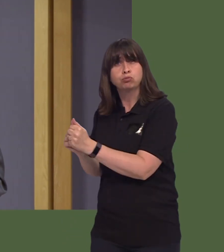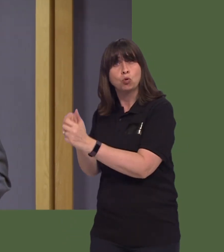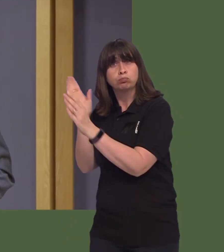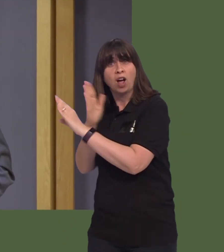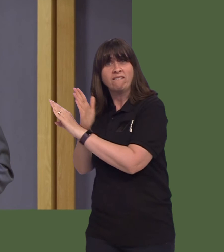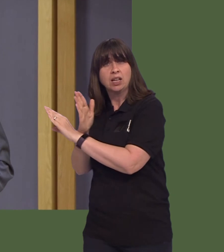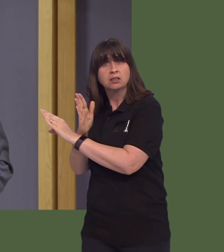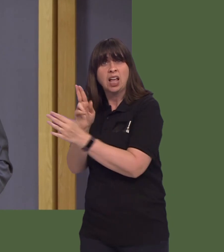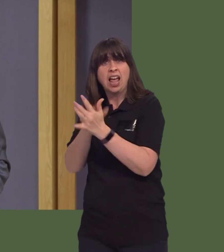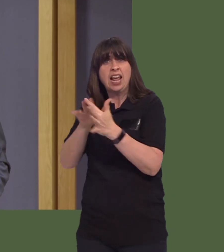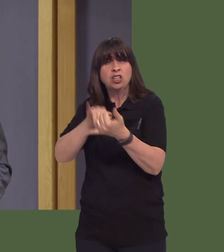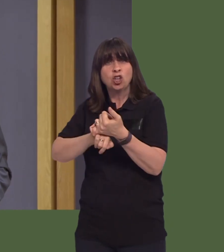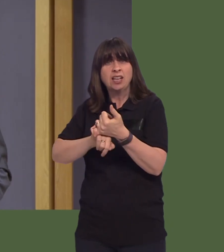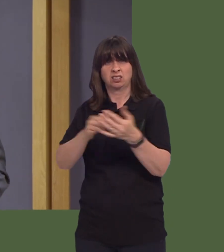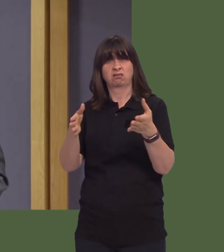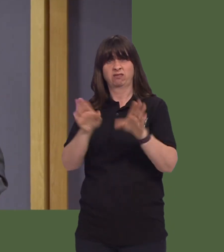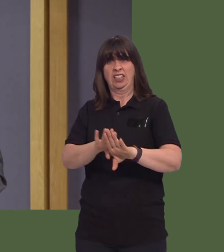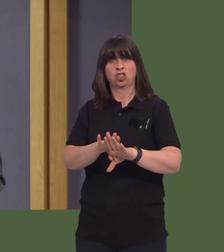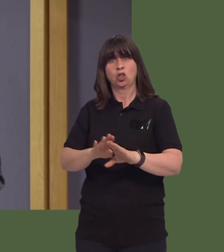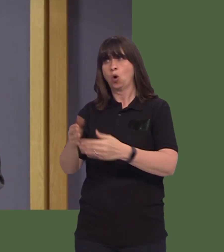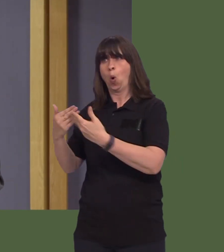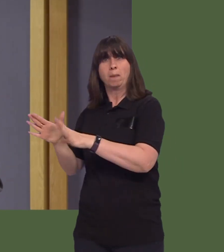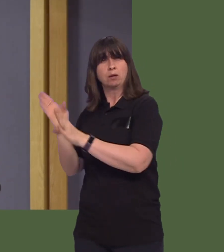rych chi'n ei geryddu pan mae'r Ceidwadwyr yn ei wneud yn Lloegr.